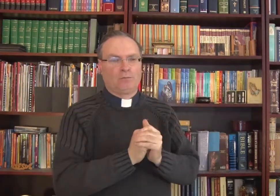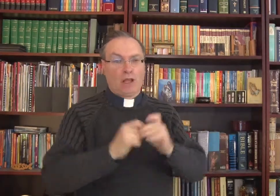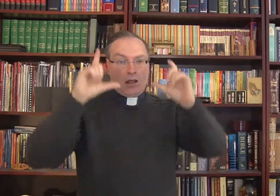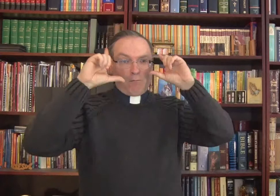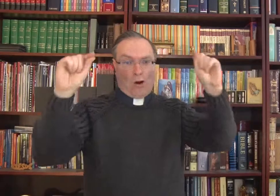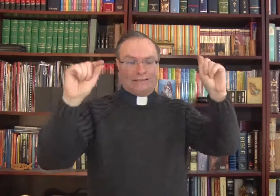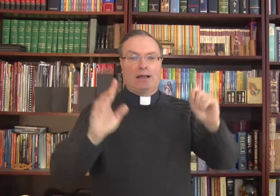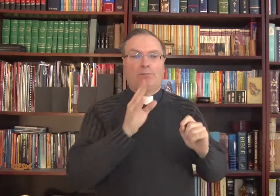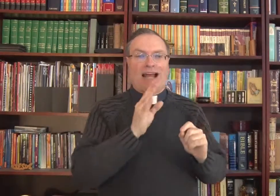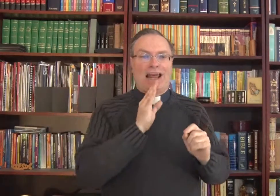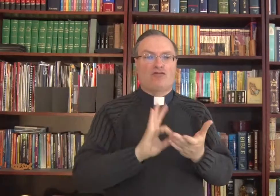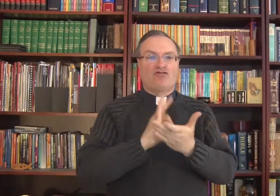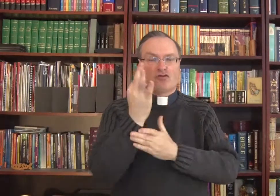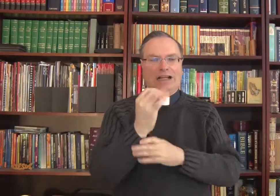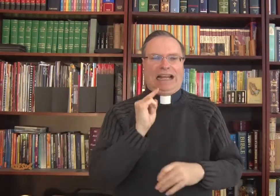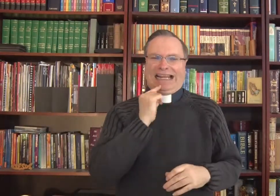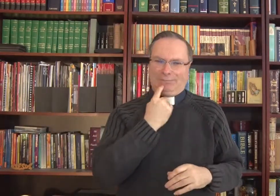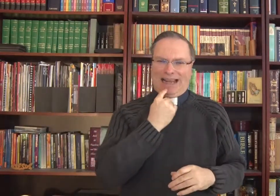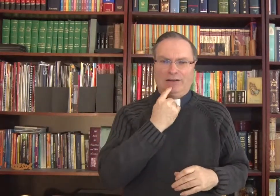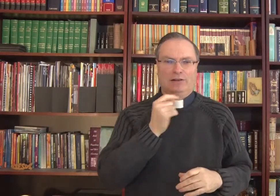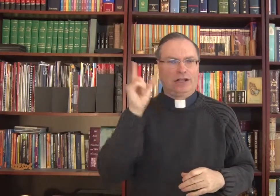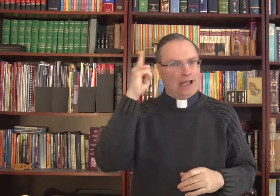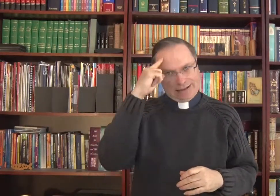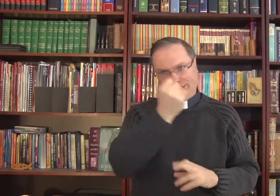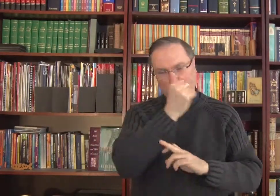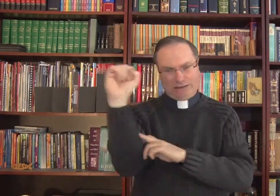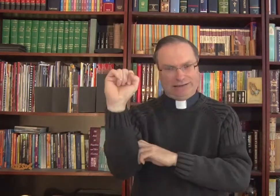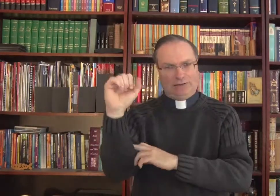Moïse parlait du fruit amer de la désobéissance: